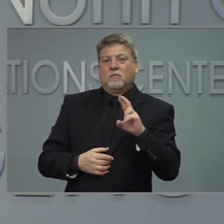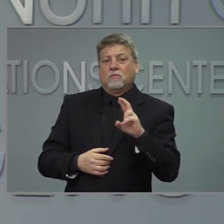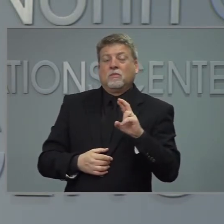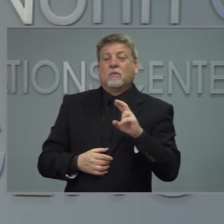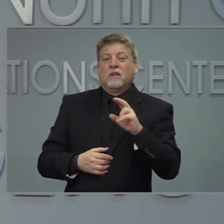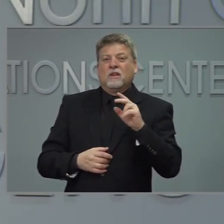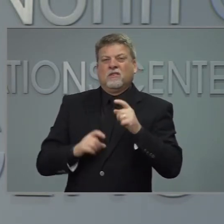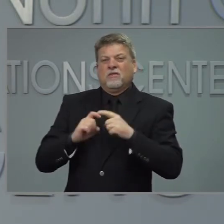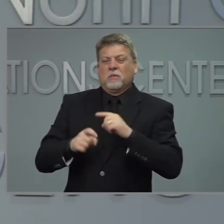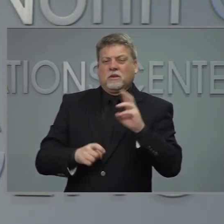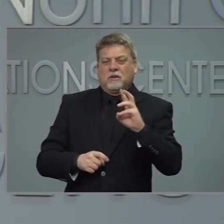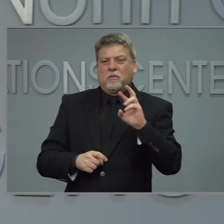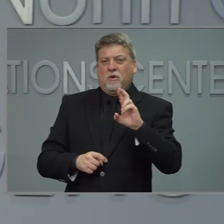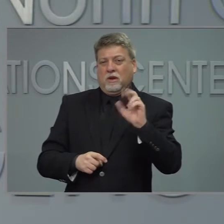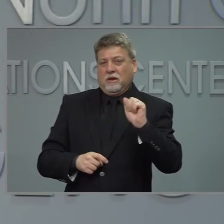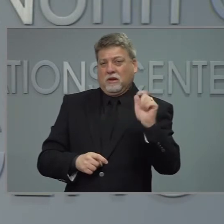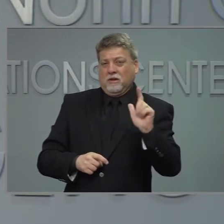Brady capitanea.